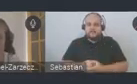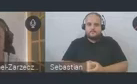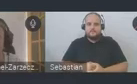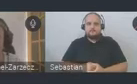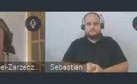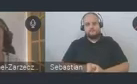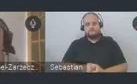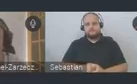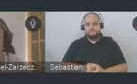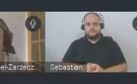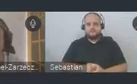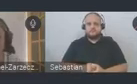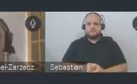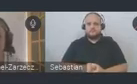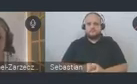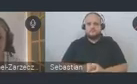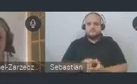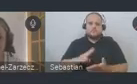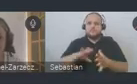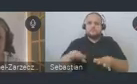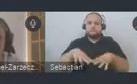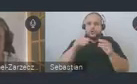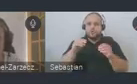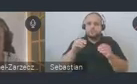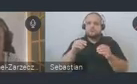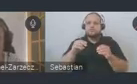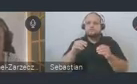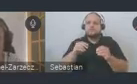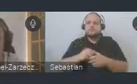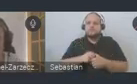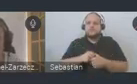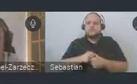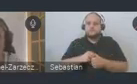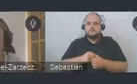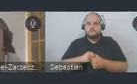Przede wszystkim na początek zaczniemy od tego...